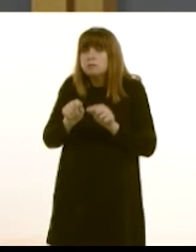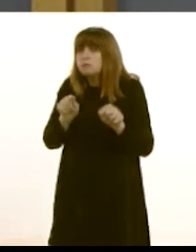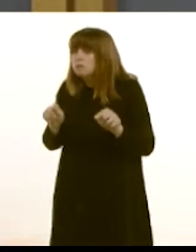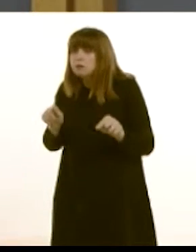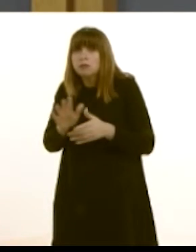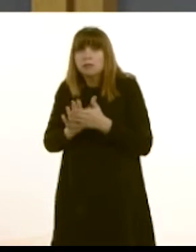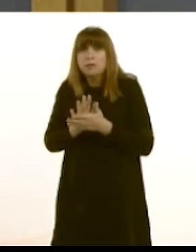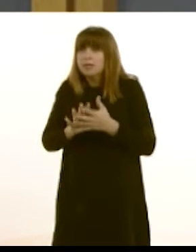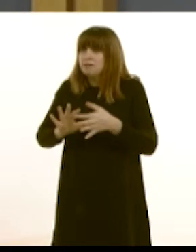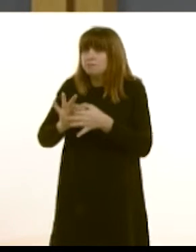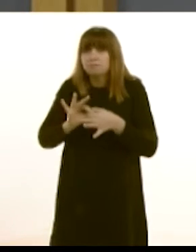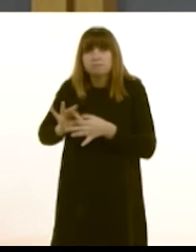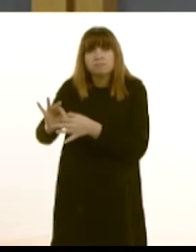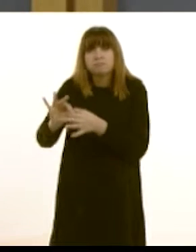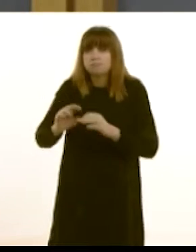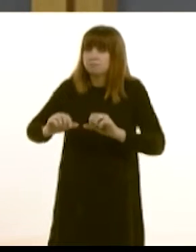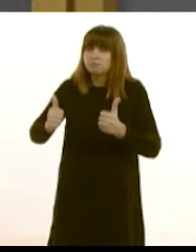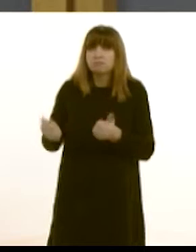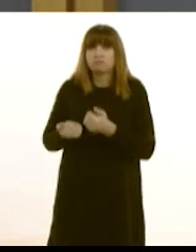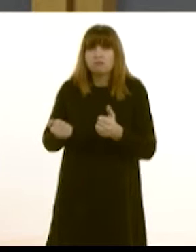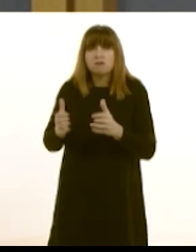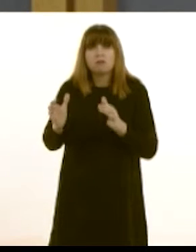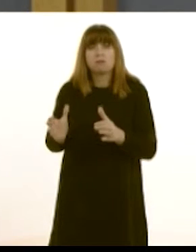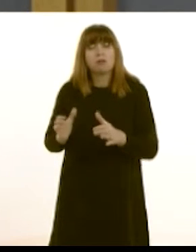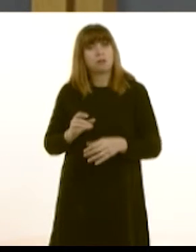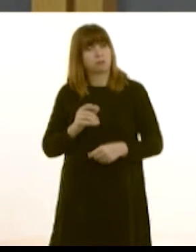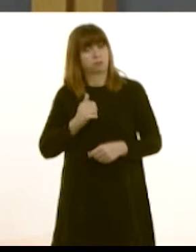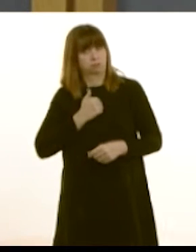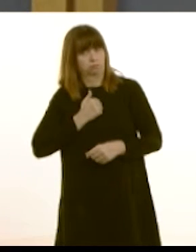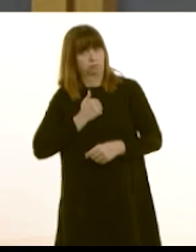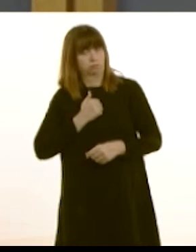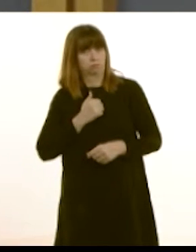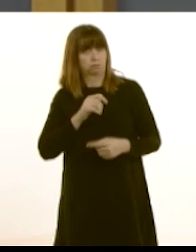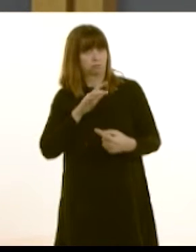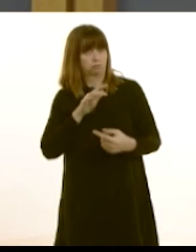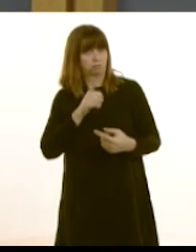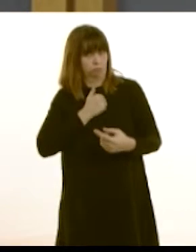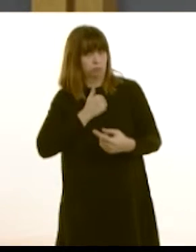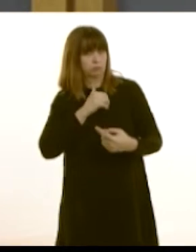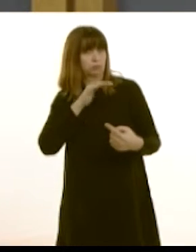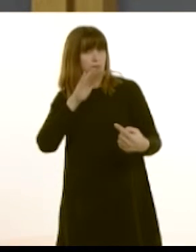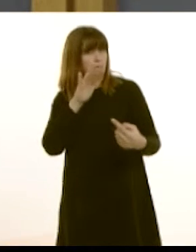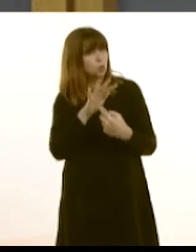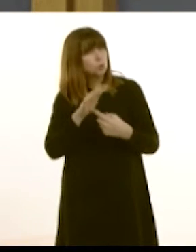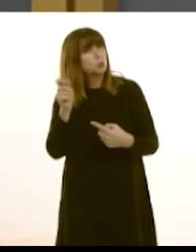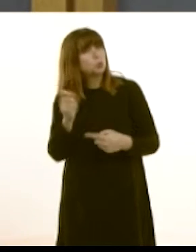efo rhanddeiliaid ehangach o fewn yr ardaloedd hynny, yn cynnwys trigolion o fewn y gymuned?